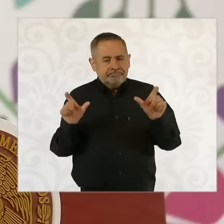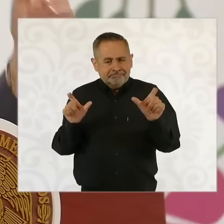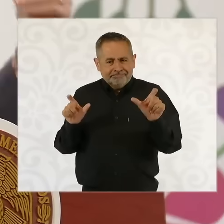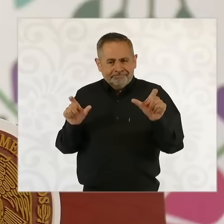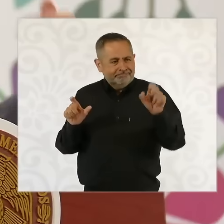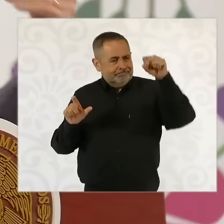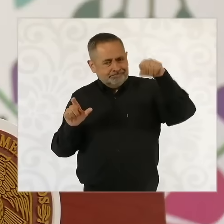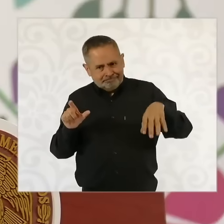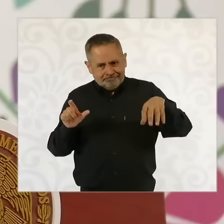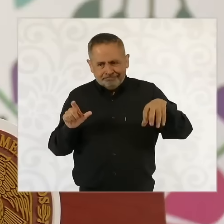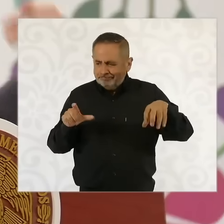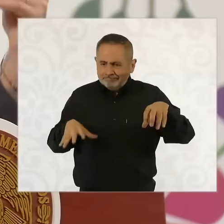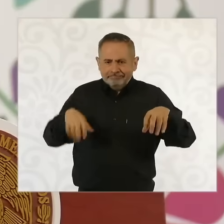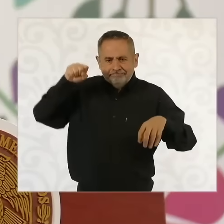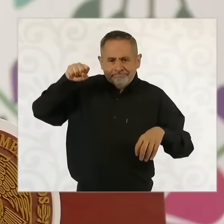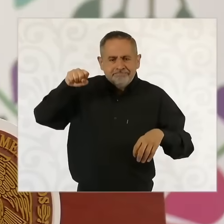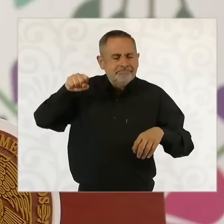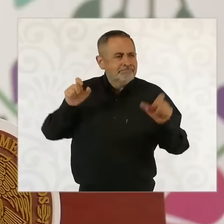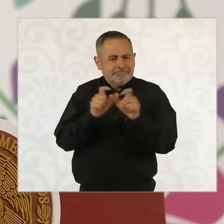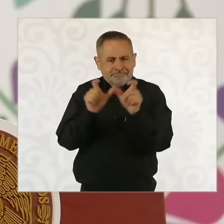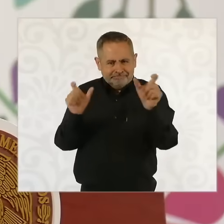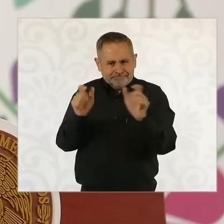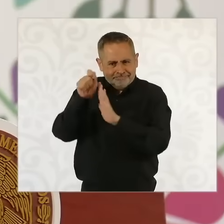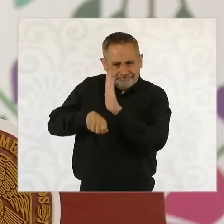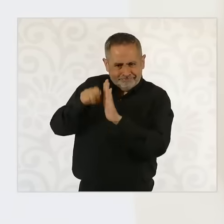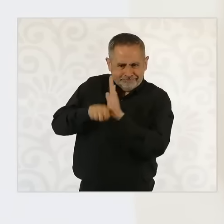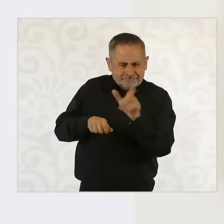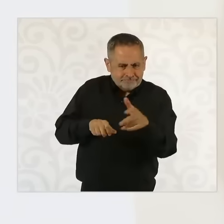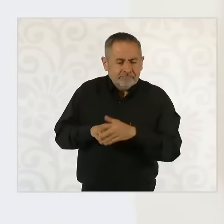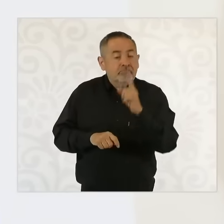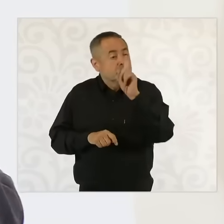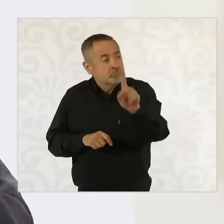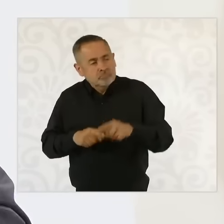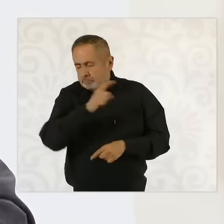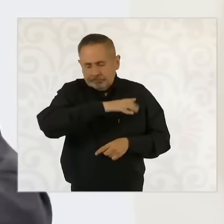pero primero lo primero que es que no estamos de acuerdo con ese impuesto y desde aquí desde